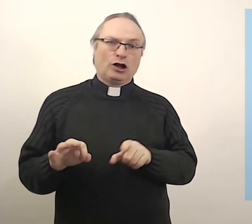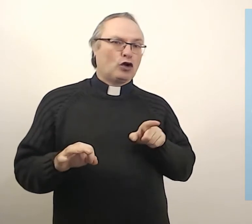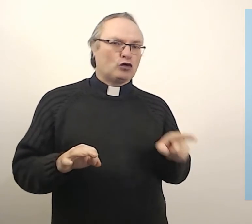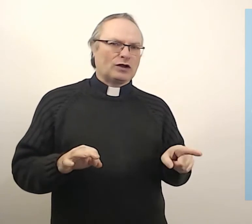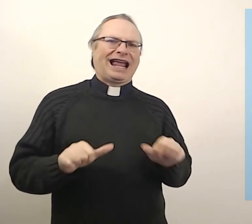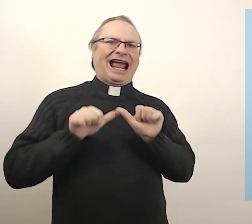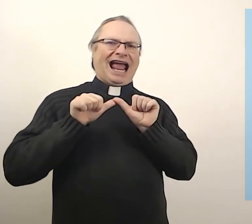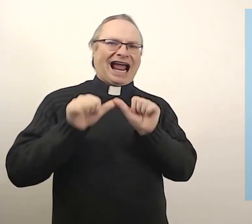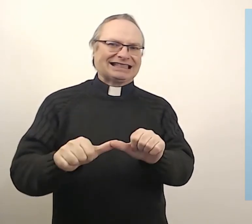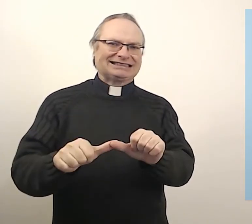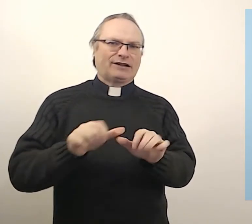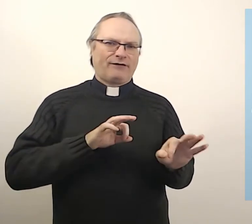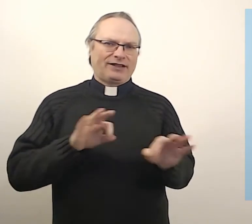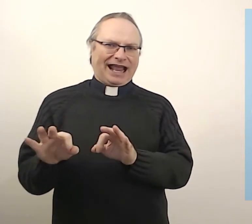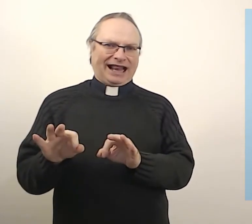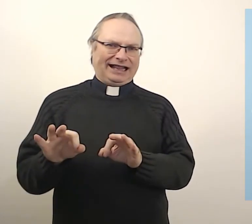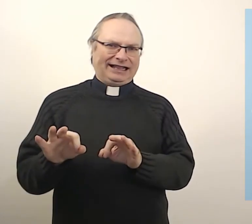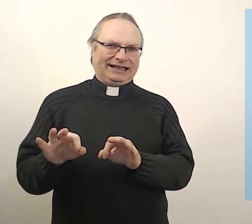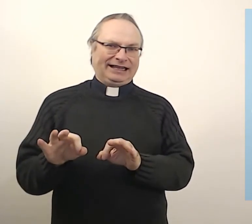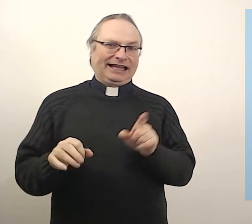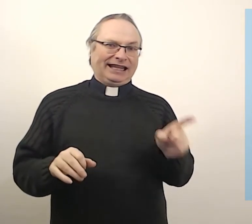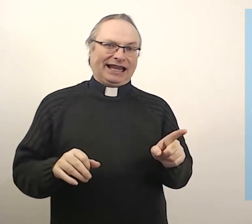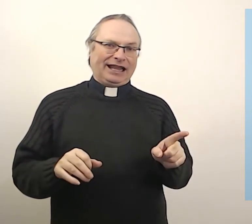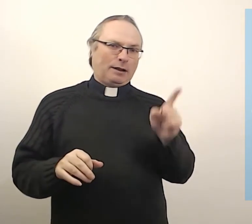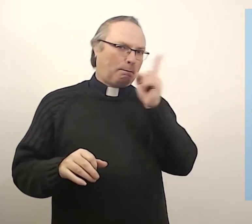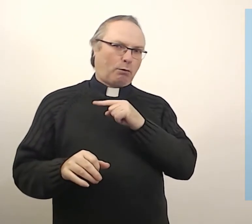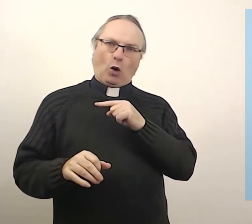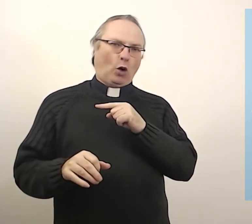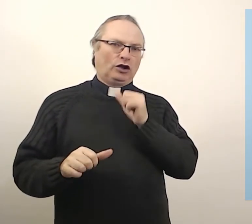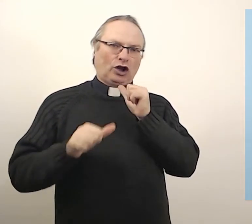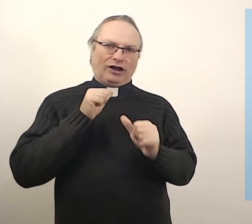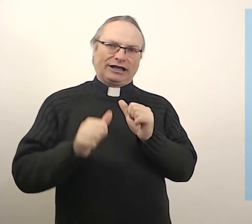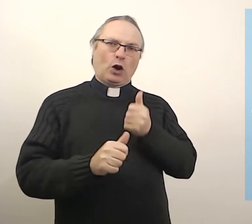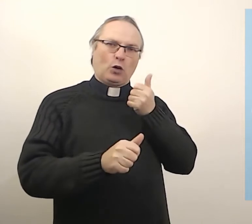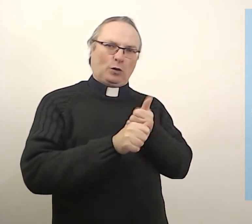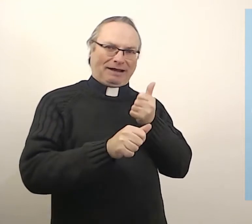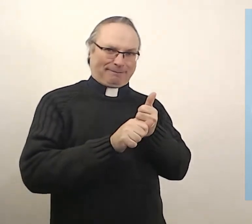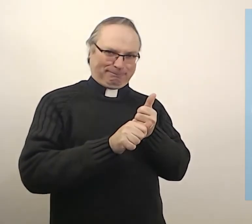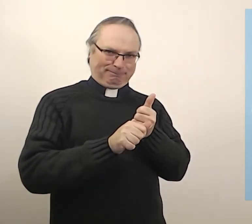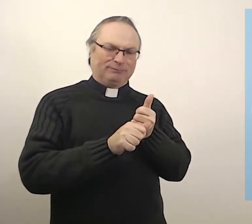lui reste fidèle, il ne peut se renier lui-même.